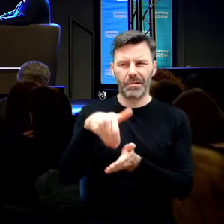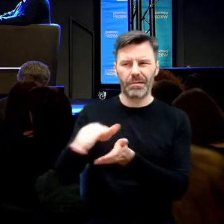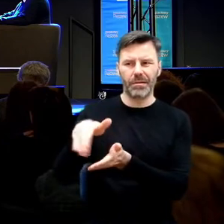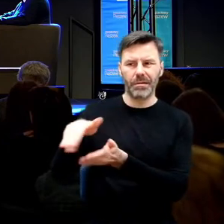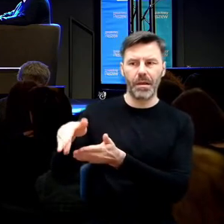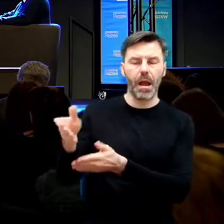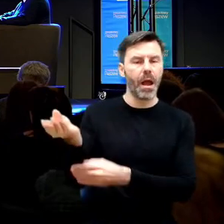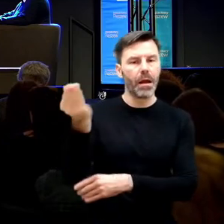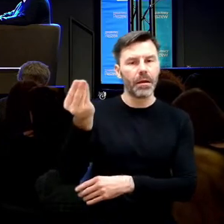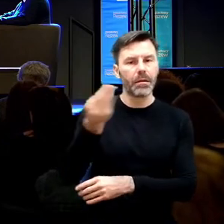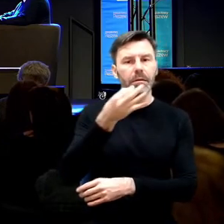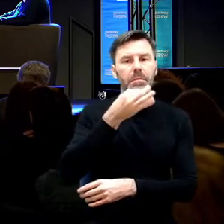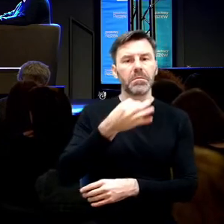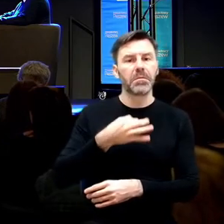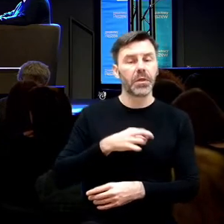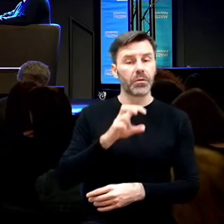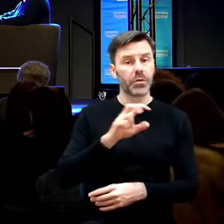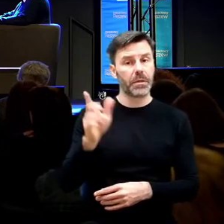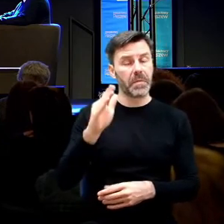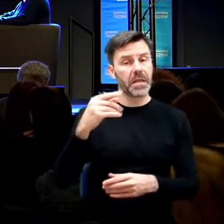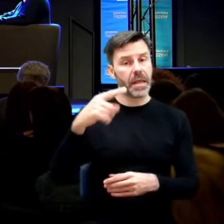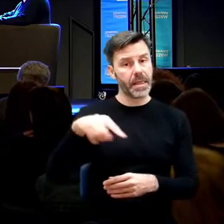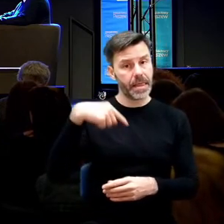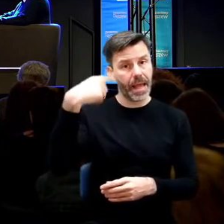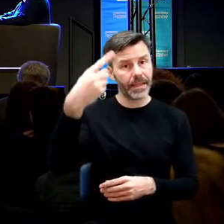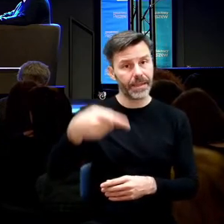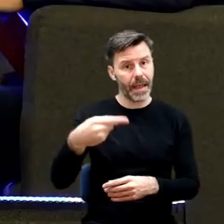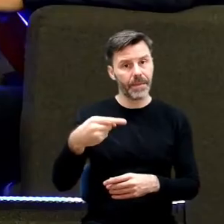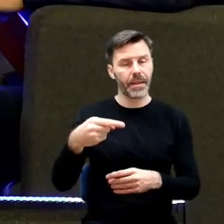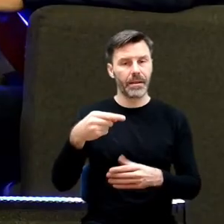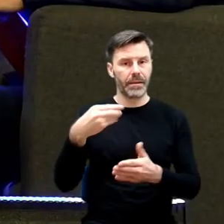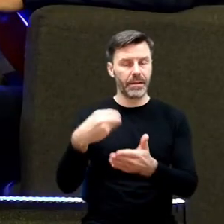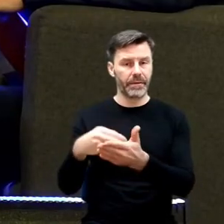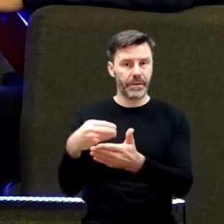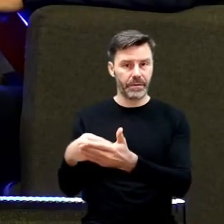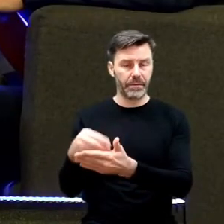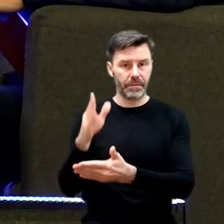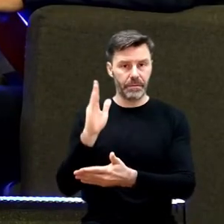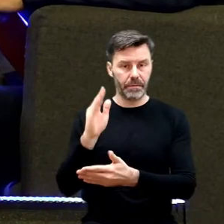czy będą realizowane tego typu inwestycje. My tu jesteśmy akurat na etapie SIM-u.